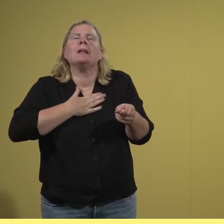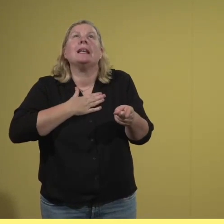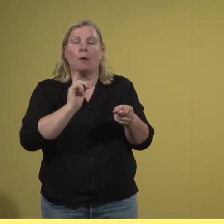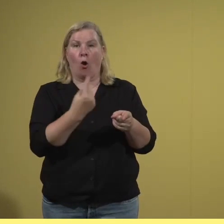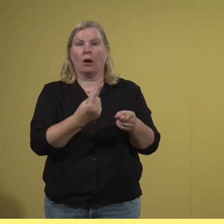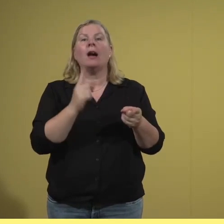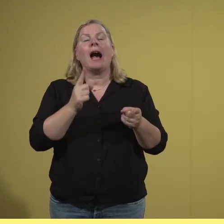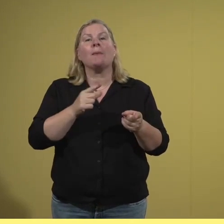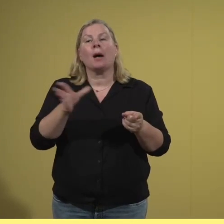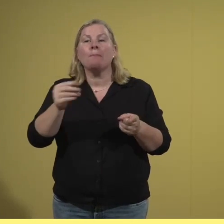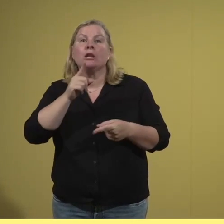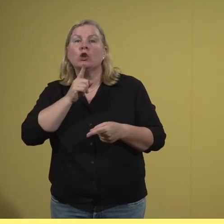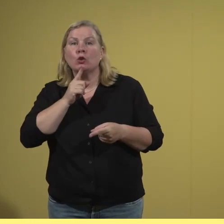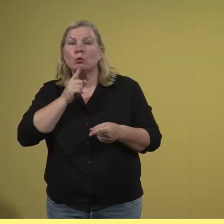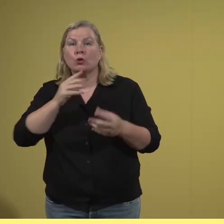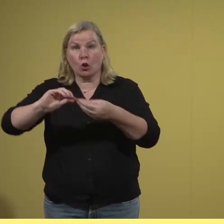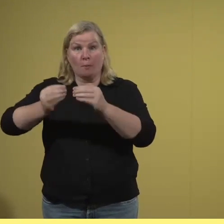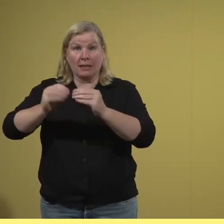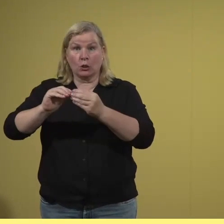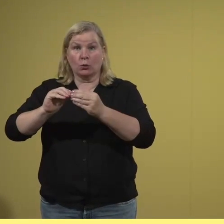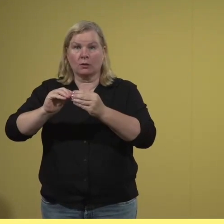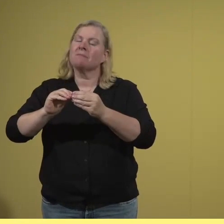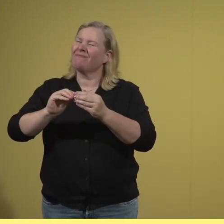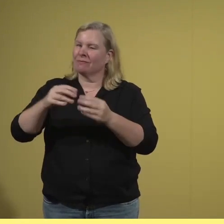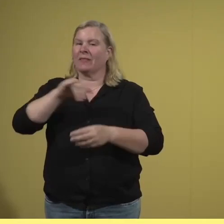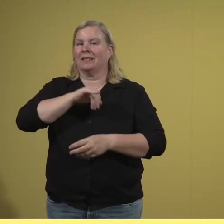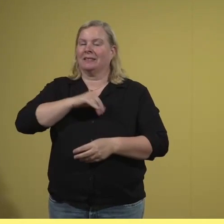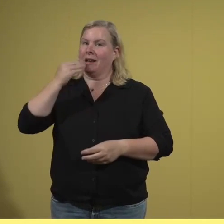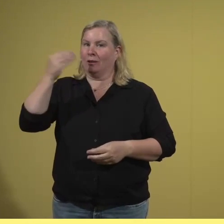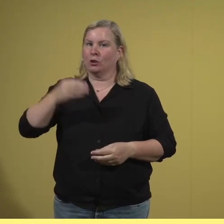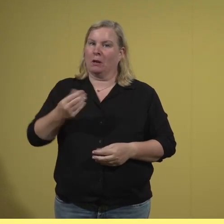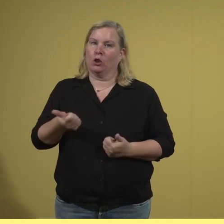Aber selbst als süße Komponente oder mit süßen Komponenten find ich Ingwer auch total spannend.